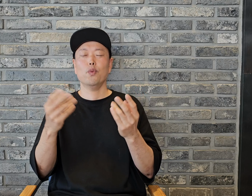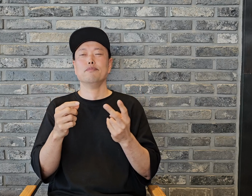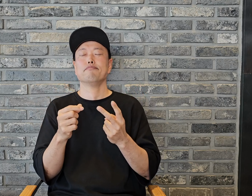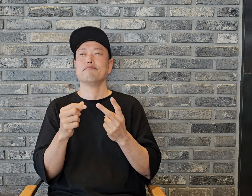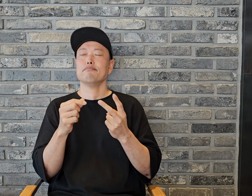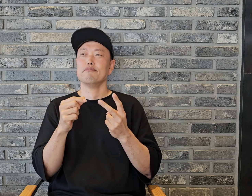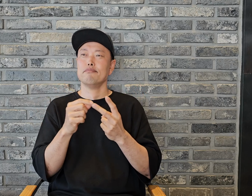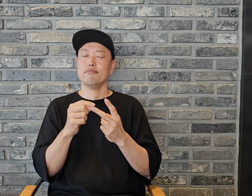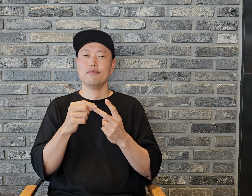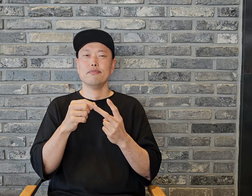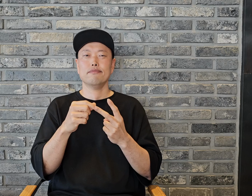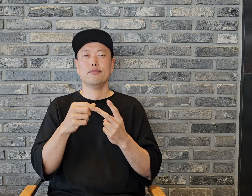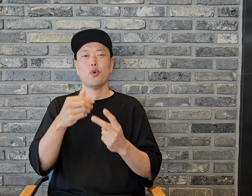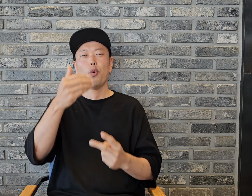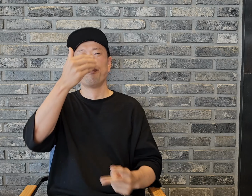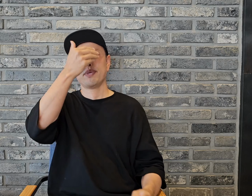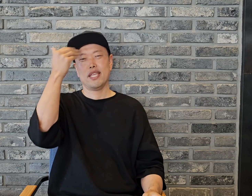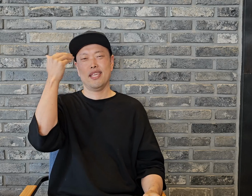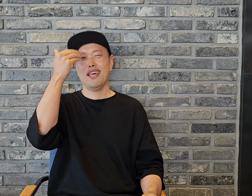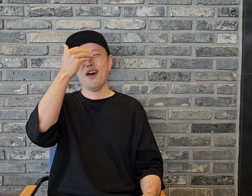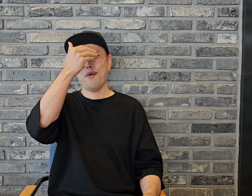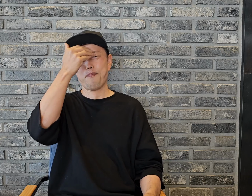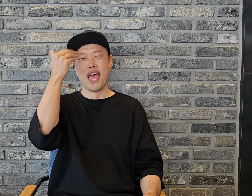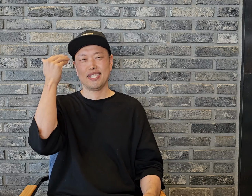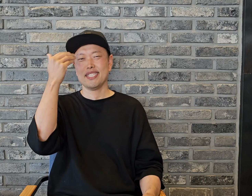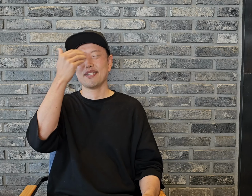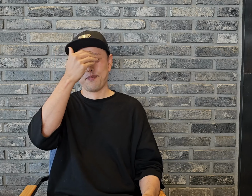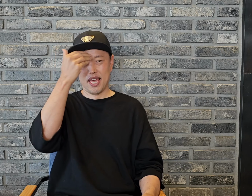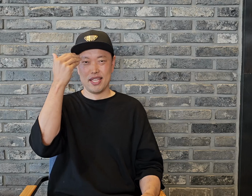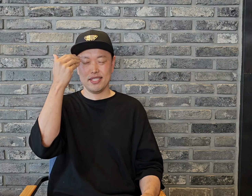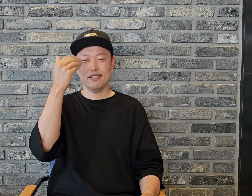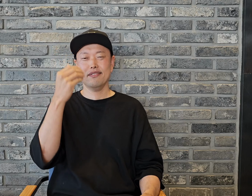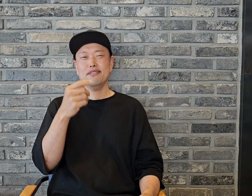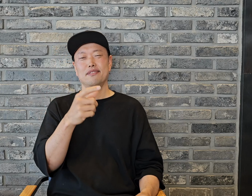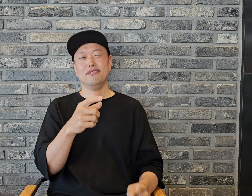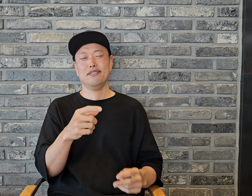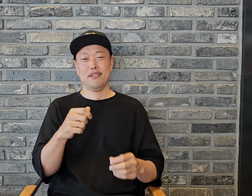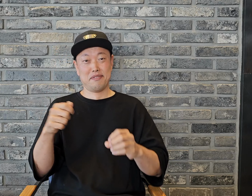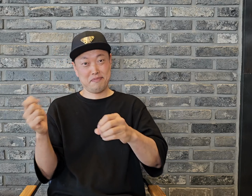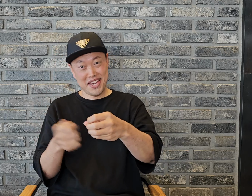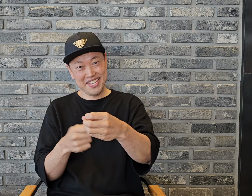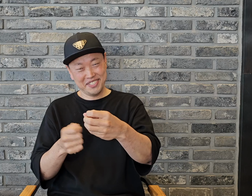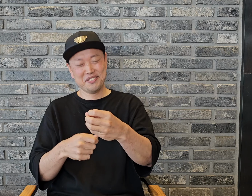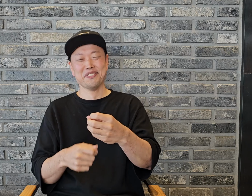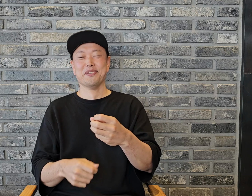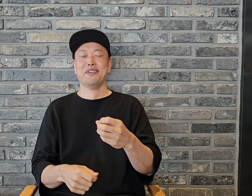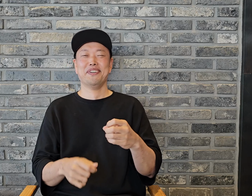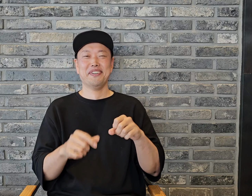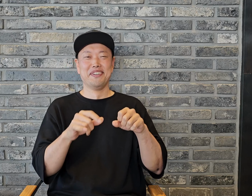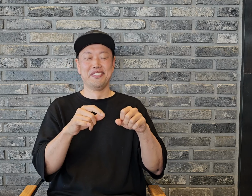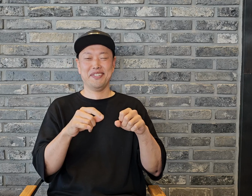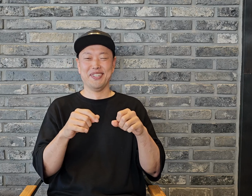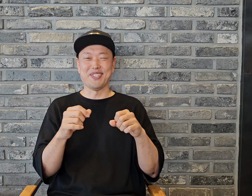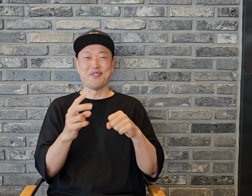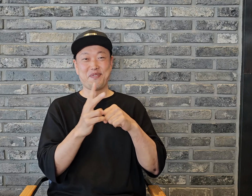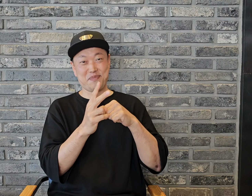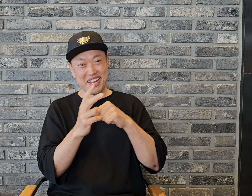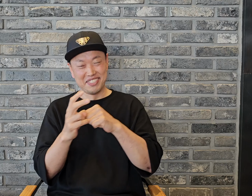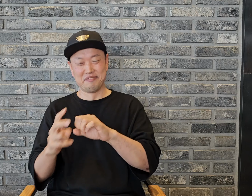También significa "joven". También existe la tradicional atracción "top", y el caracol